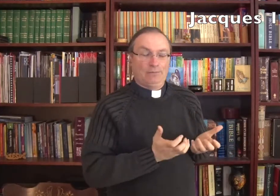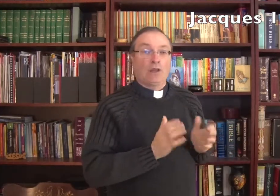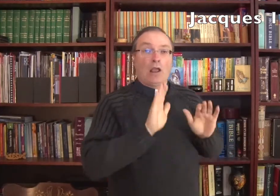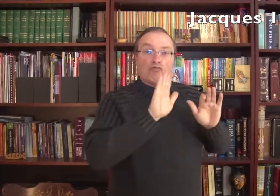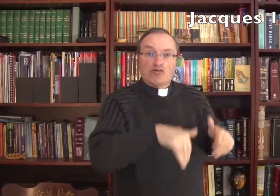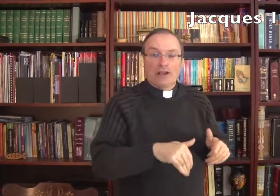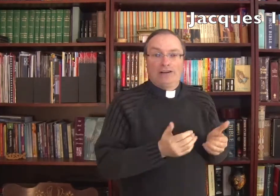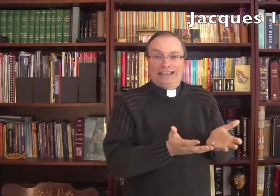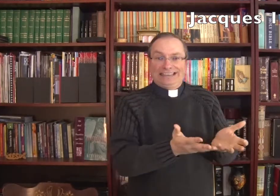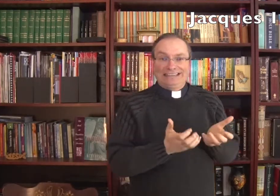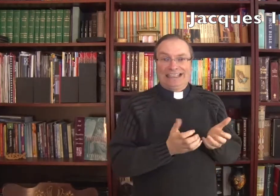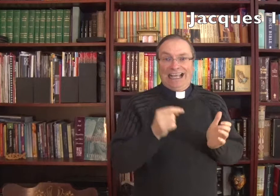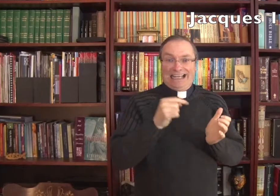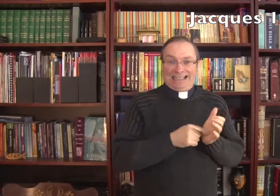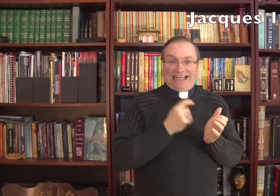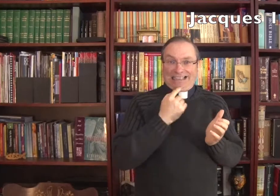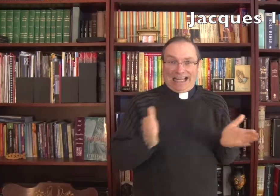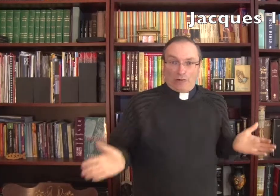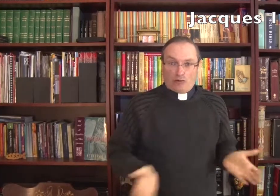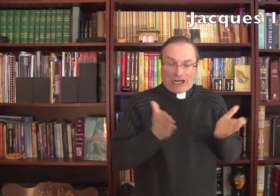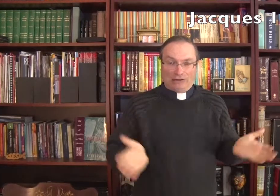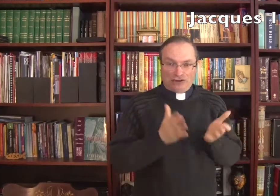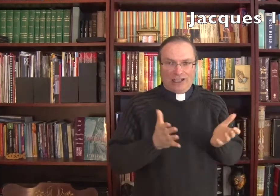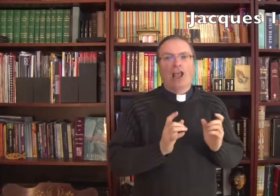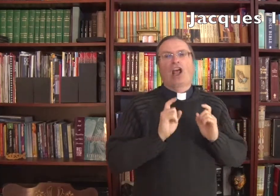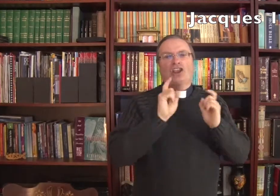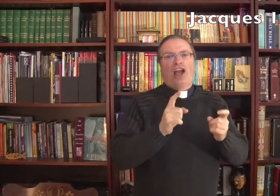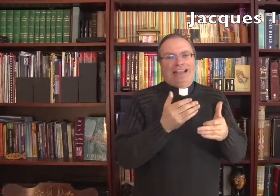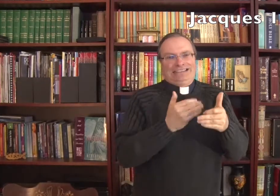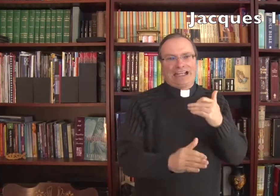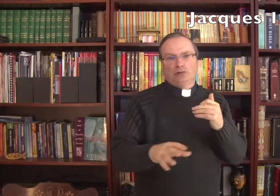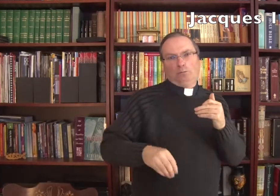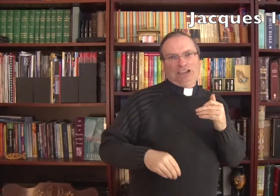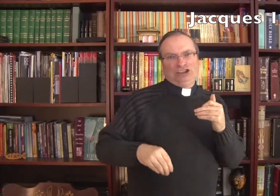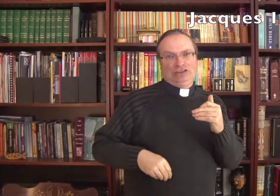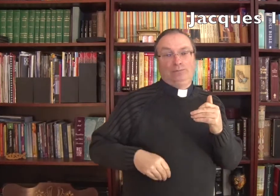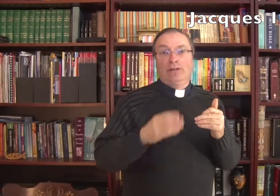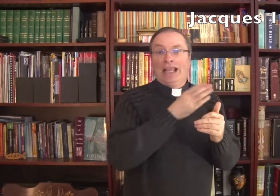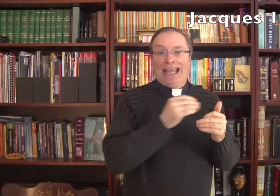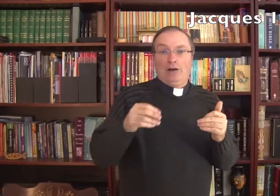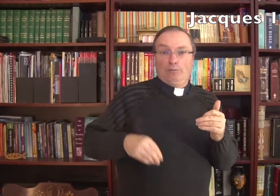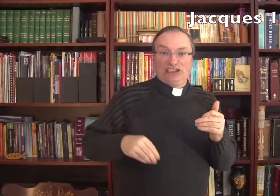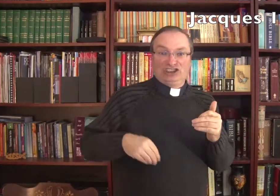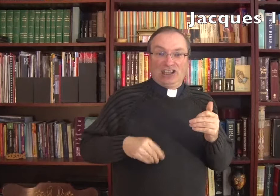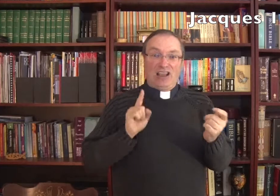Puis le désir, lorsqu’il est encouragé, donne naissance au péché et le péché,